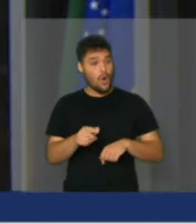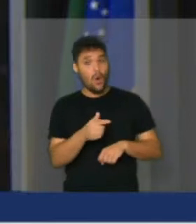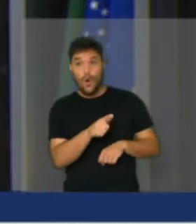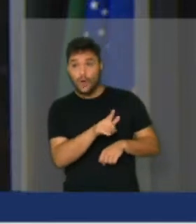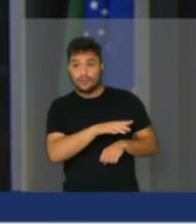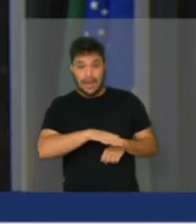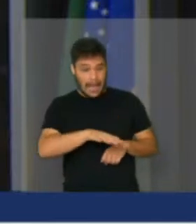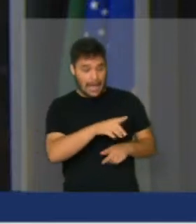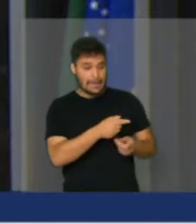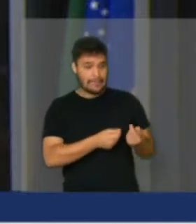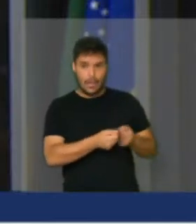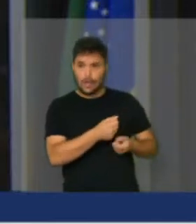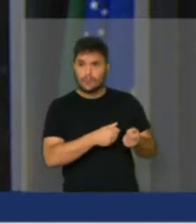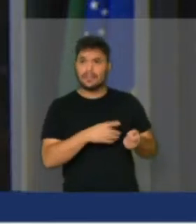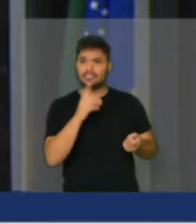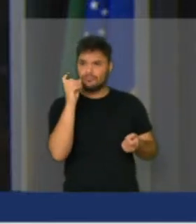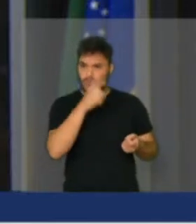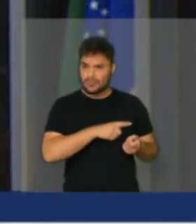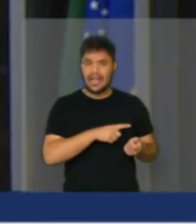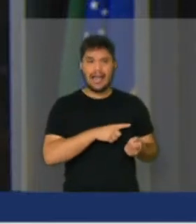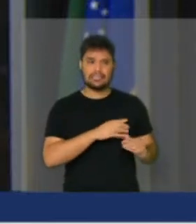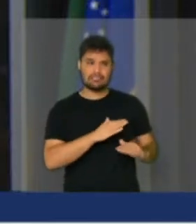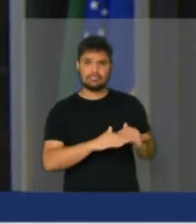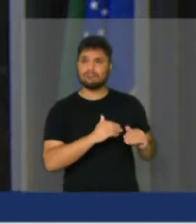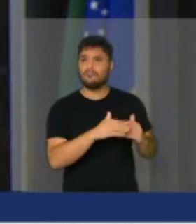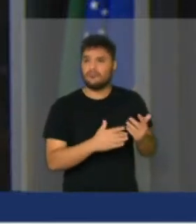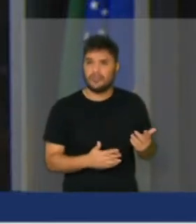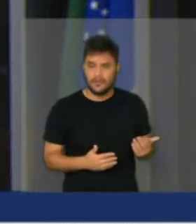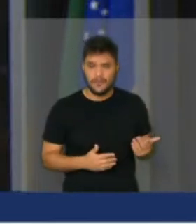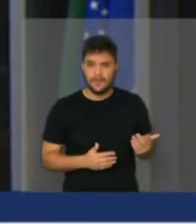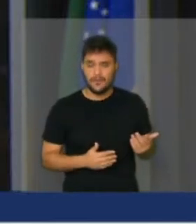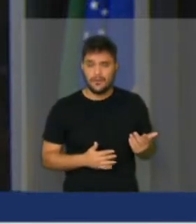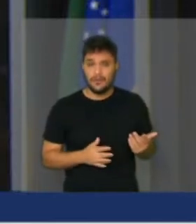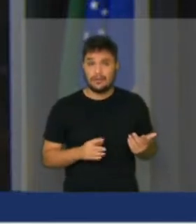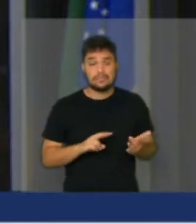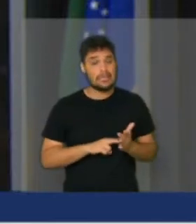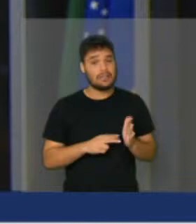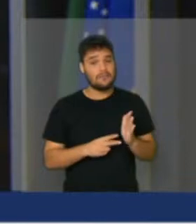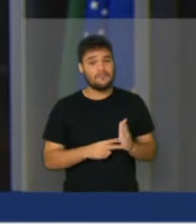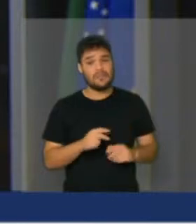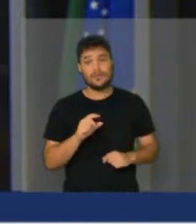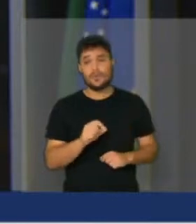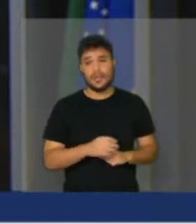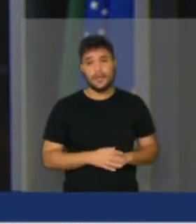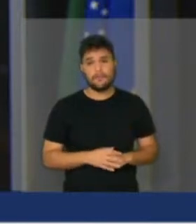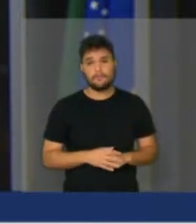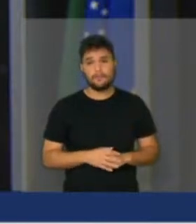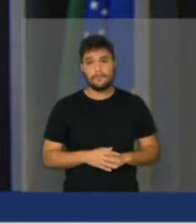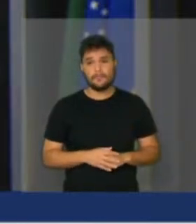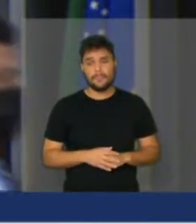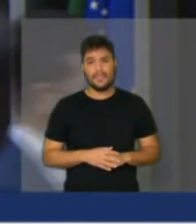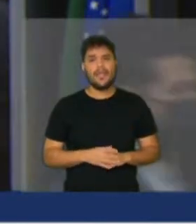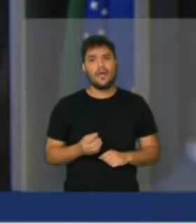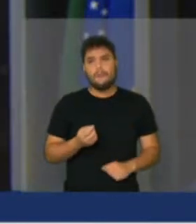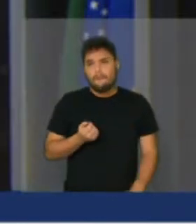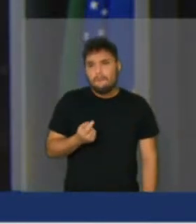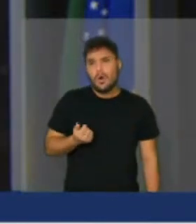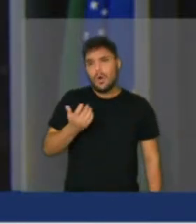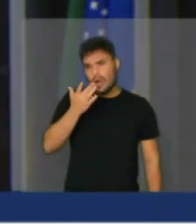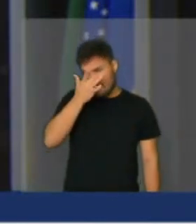SOBREVIVER... GERANDO... UMA... UMA POSSIBILIDADE PARA POUQUÍSSIMOS NO PAÍS QUE GANHAM COM A EXPORTAÇÃO...